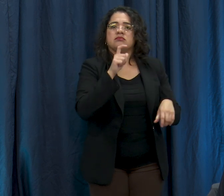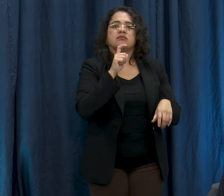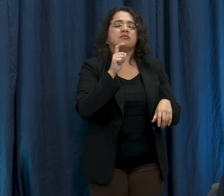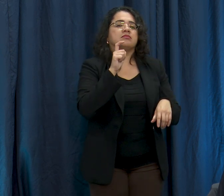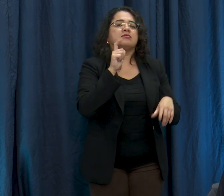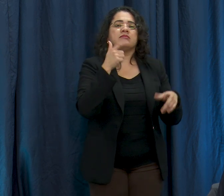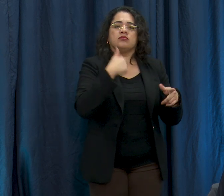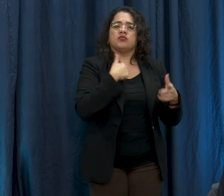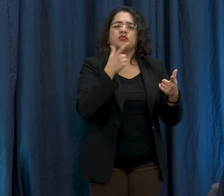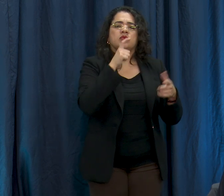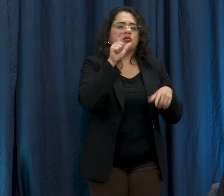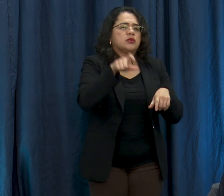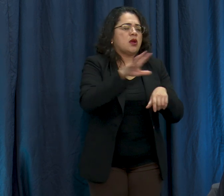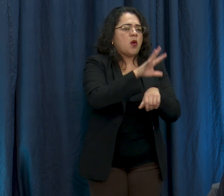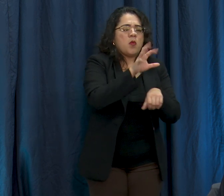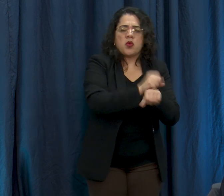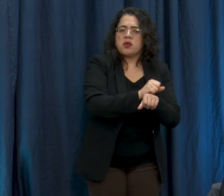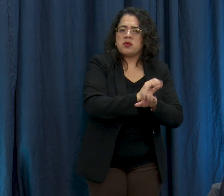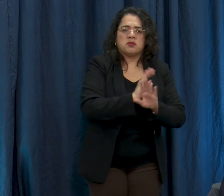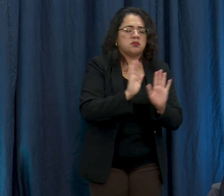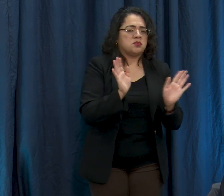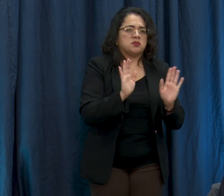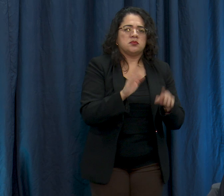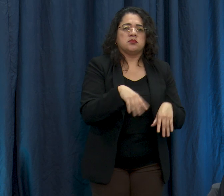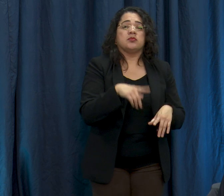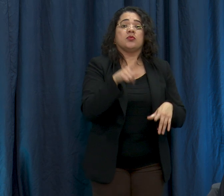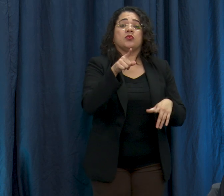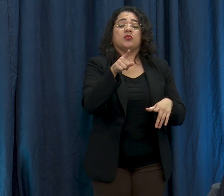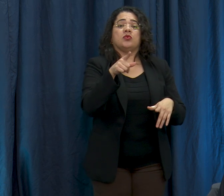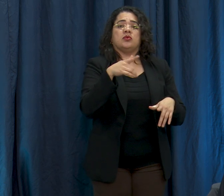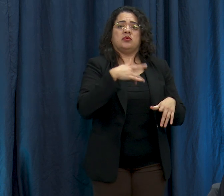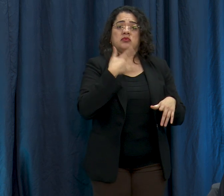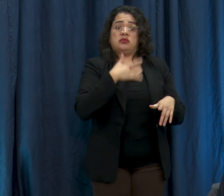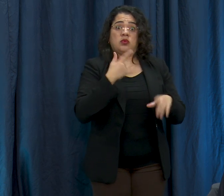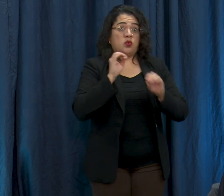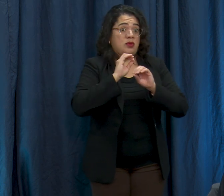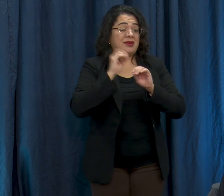Simoes a los que las personas que no están experiment on dose in Tomas del